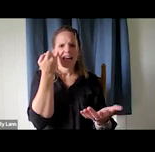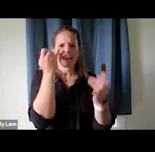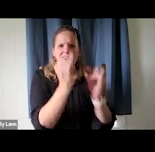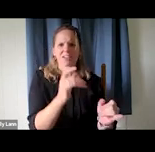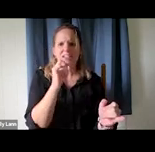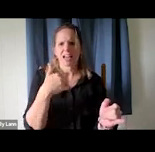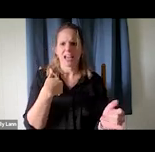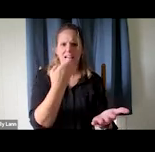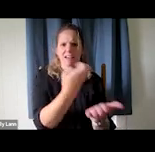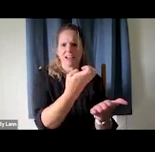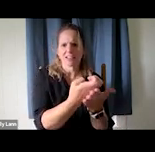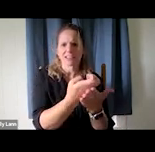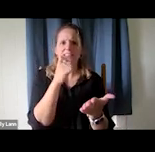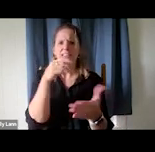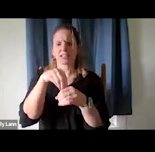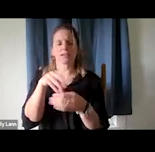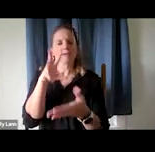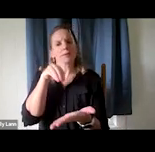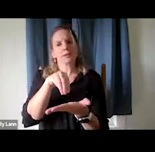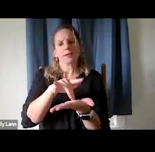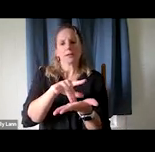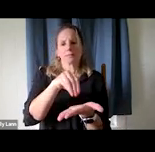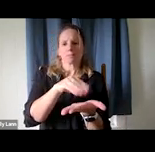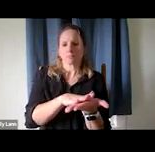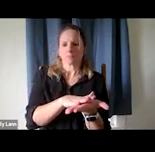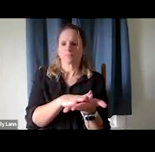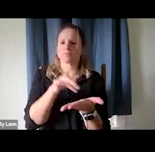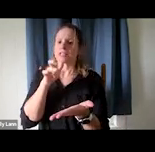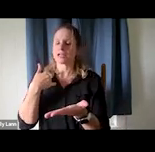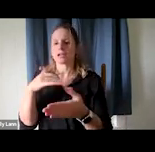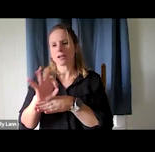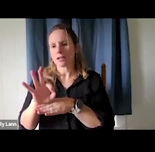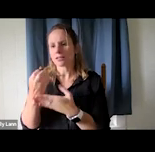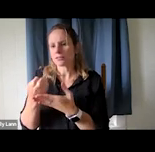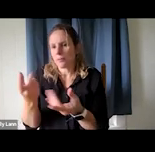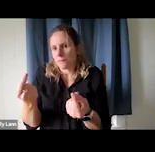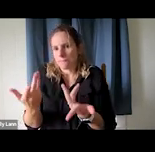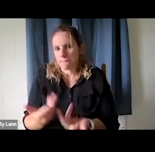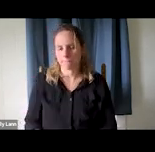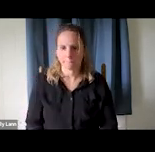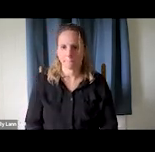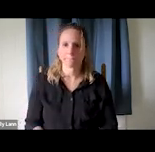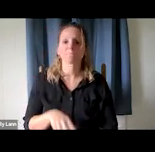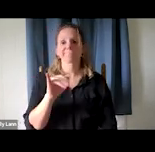ustedes no pueden obtener esa evidencia funcional y eso puede ser muy frustrante.